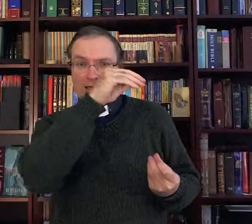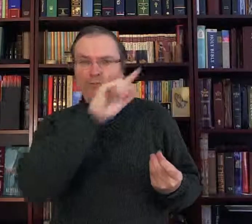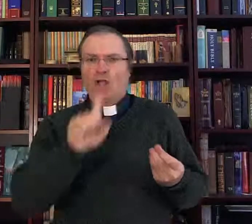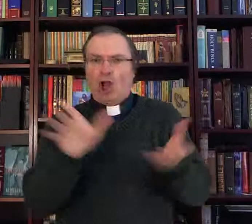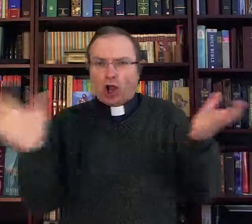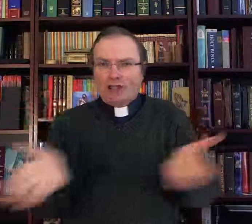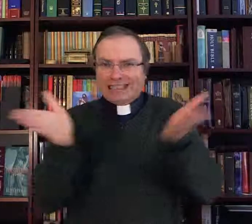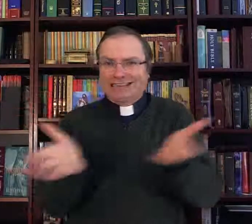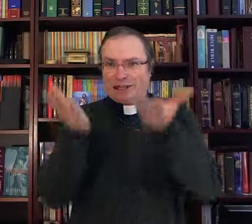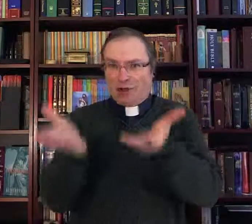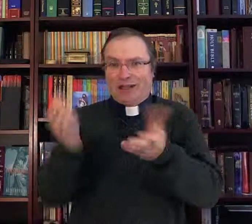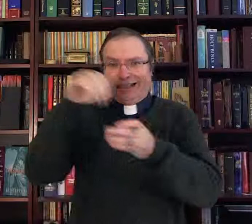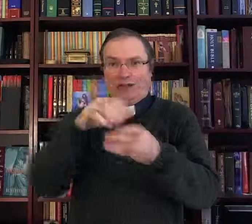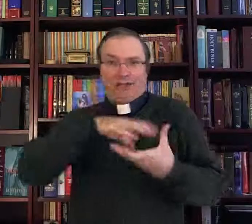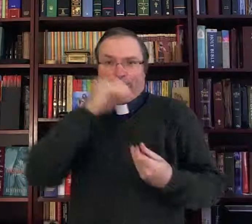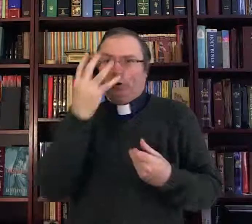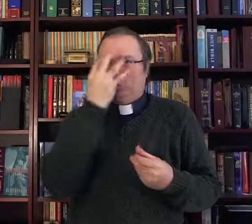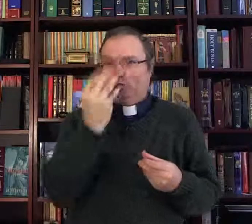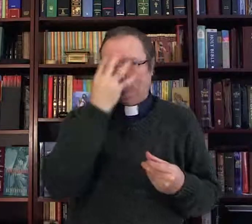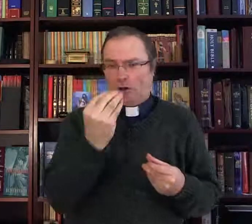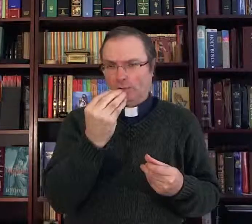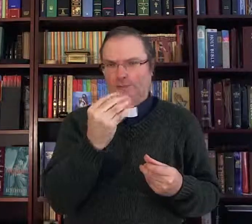redressez-le dans un esprit de douceur.